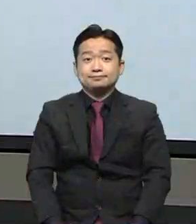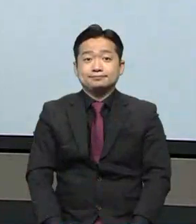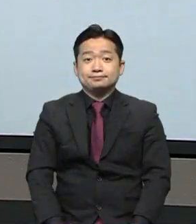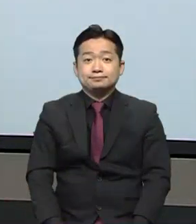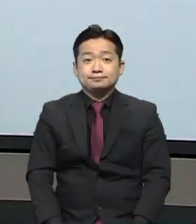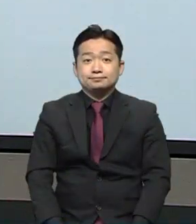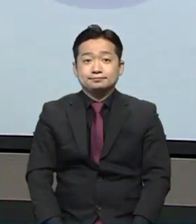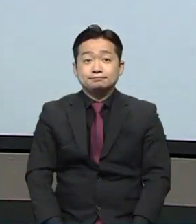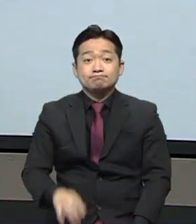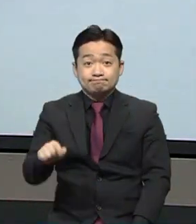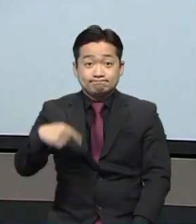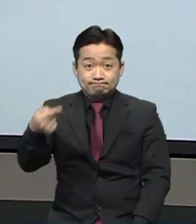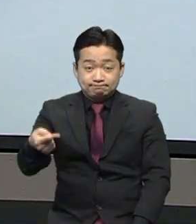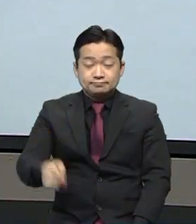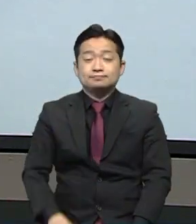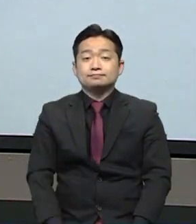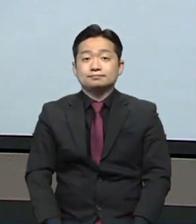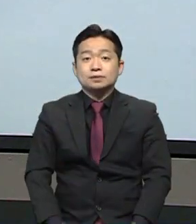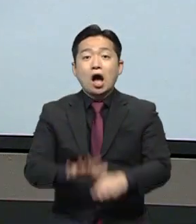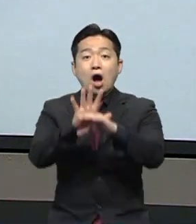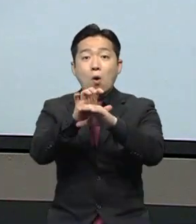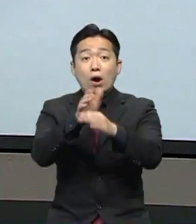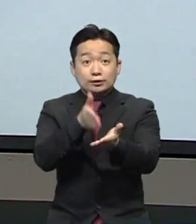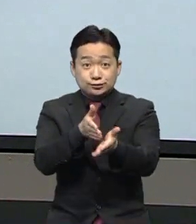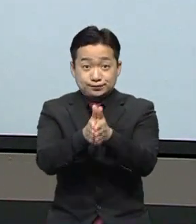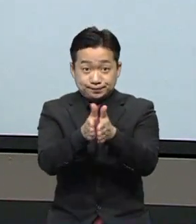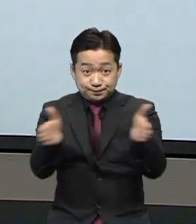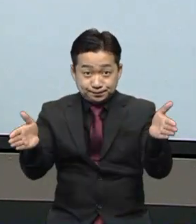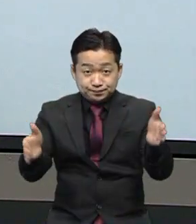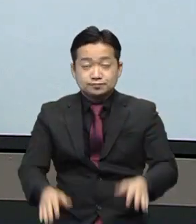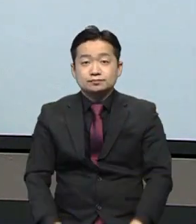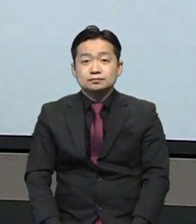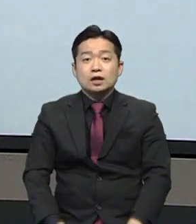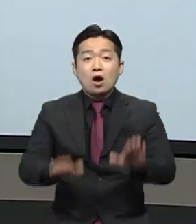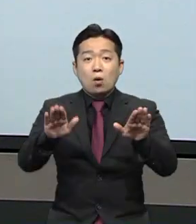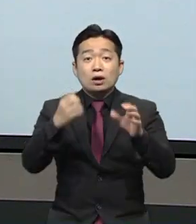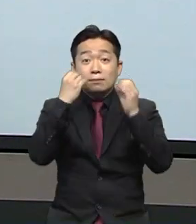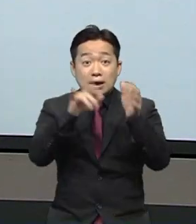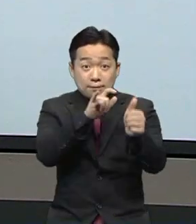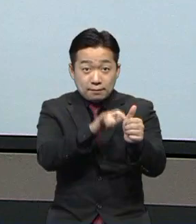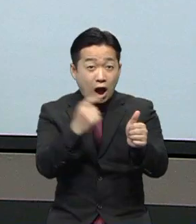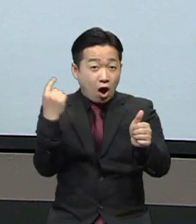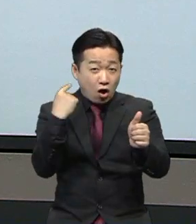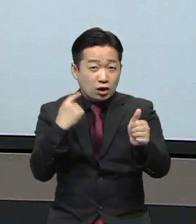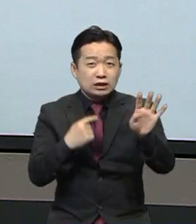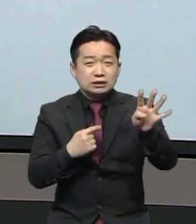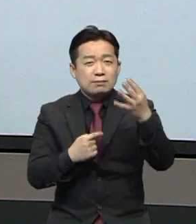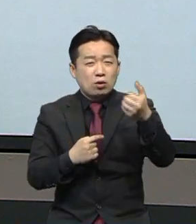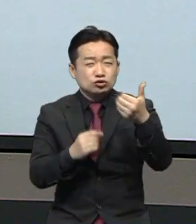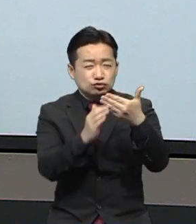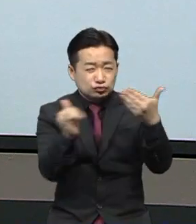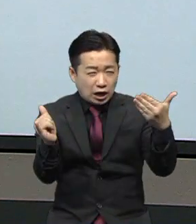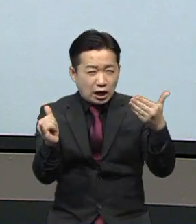(앵커) 다음은 코로나19 소식 이어가겠습니다. 코로나19 신규 확진자는 어제 459명 나와 400명대를 유지했습니다.